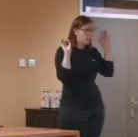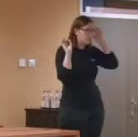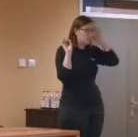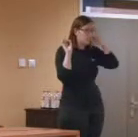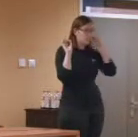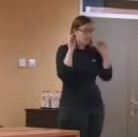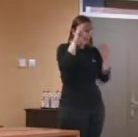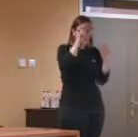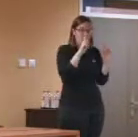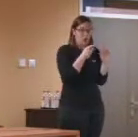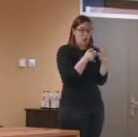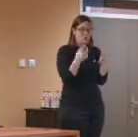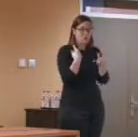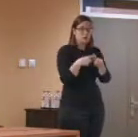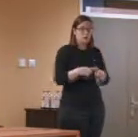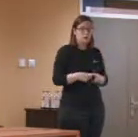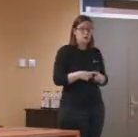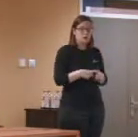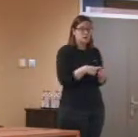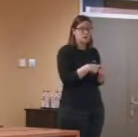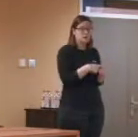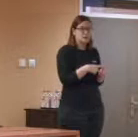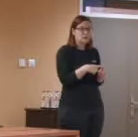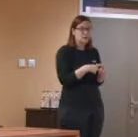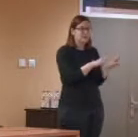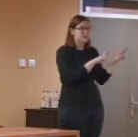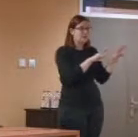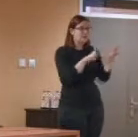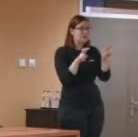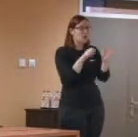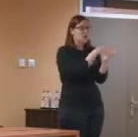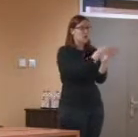sí que hay cosas en las que hay muchos vacíos que hay que llenar. Igual que en el tema político